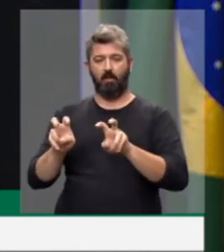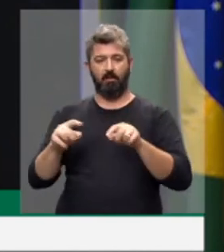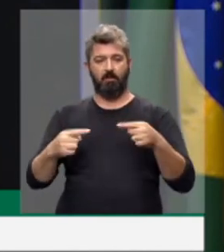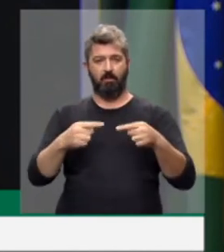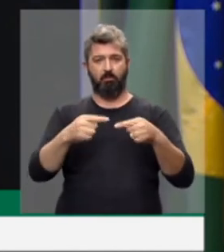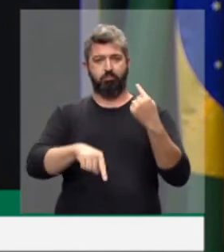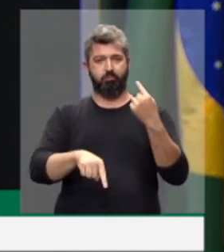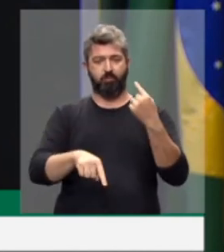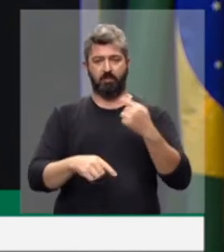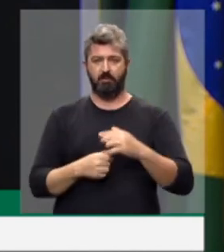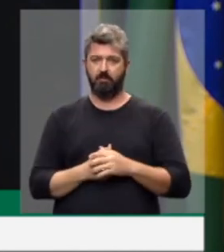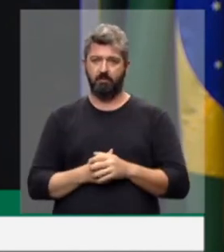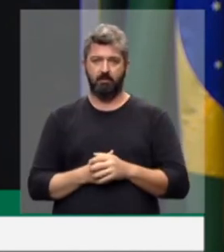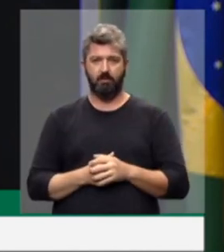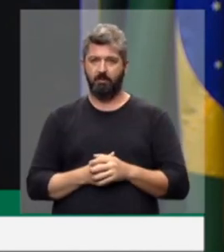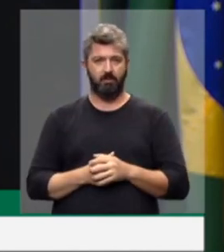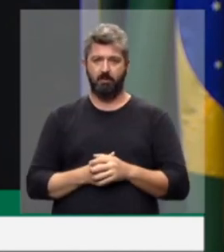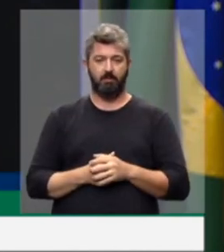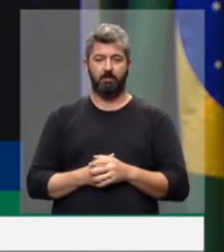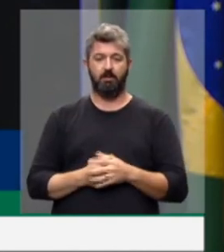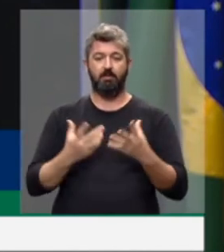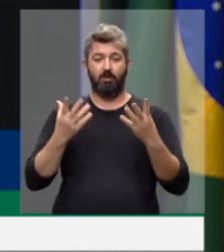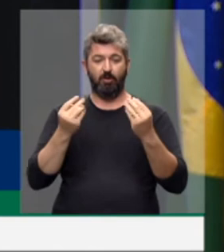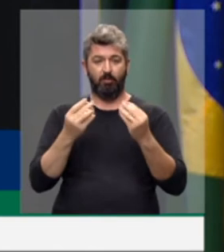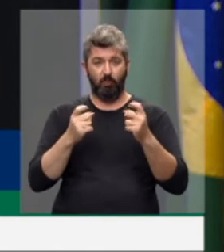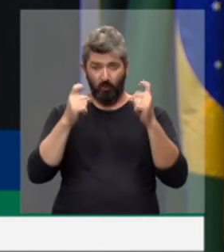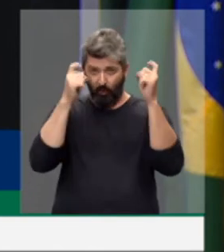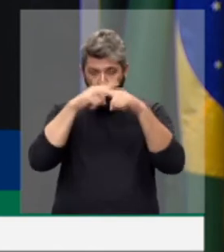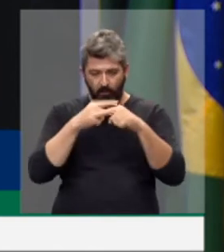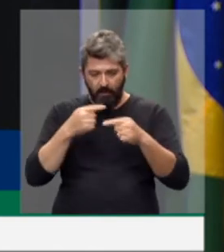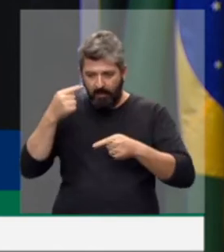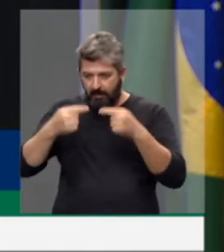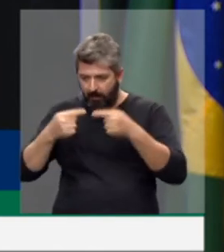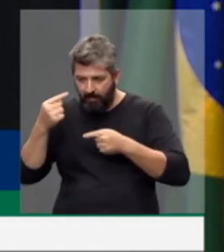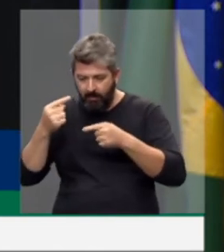[REPÓRTER]: FATO É QUE O GOVERNO FEZ "LAMBANÇA" NESSA MEDIDA PROVISÓRIA, O GOVERNO MISTUROU TEMAS QUE